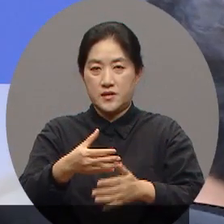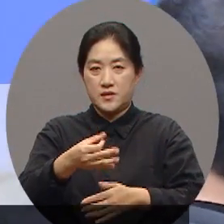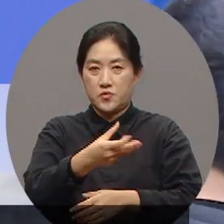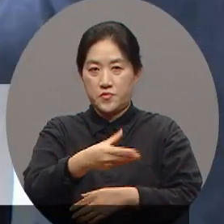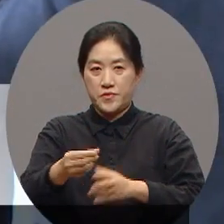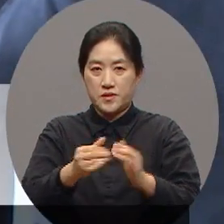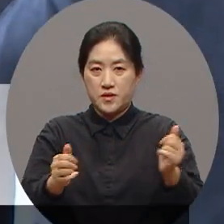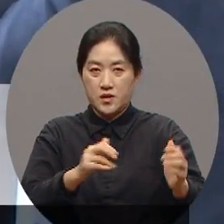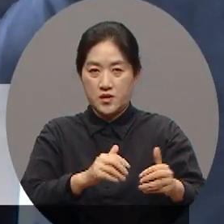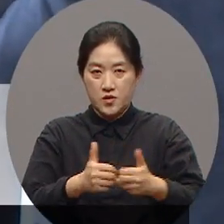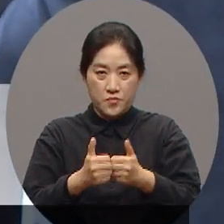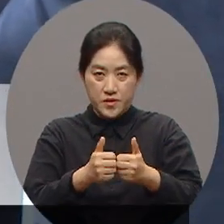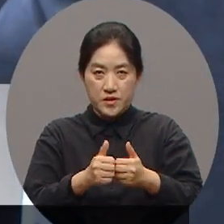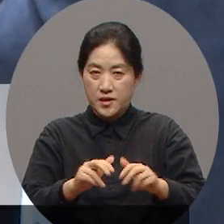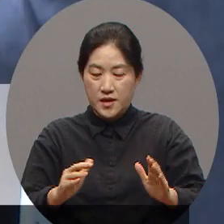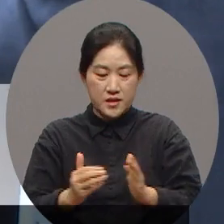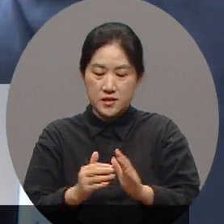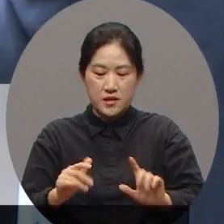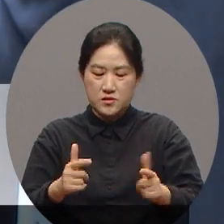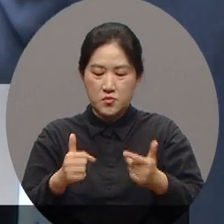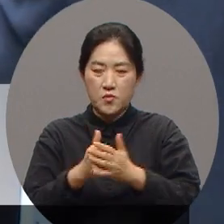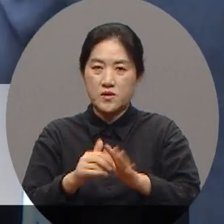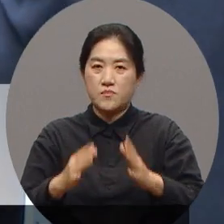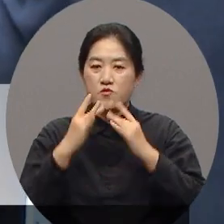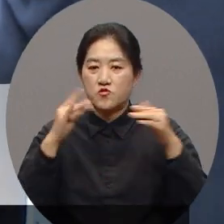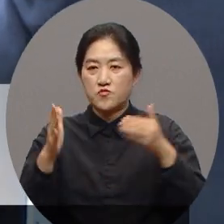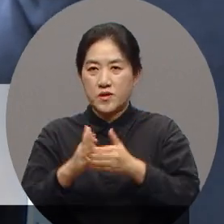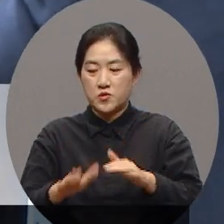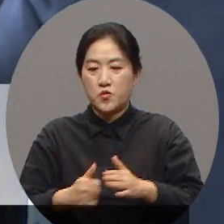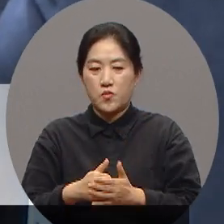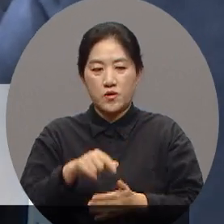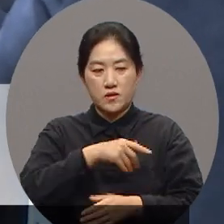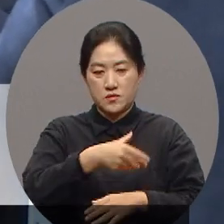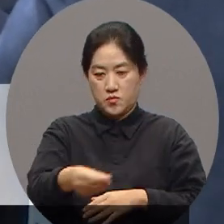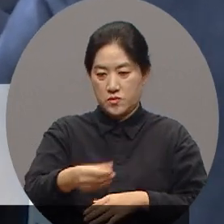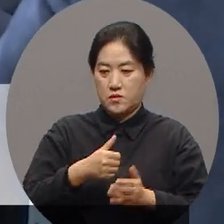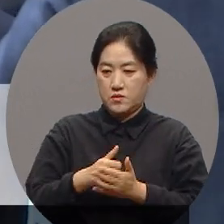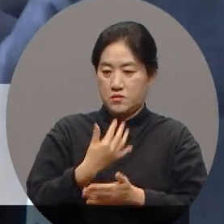예정된 제1차 채권단 협의회까지가 아니라 바로 이번 주말까지 채권단이 납득할 수